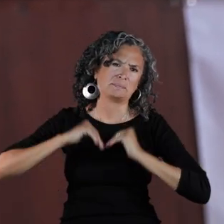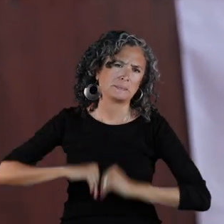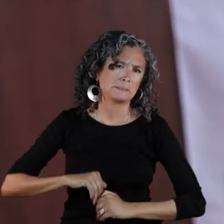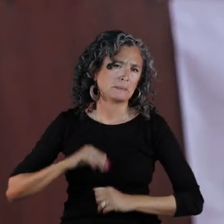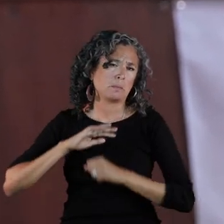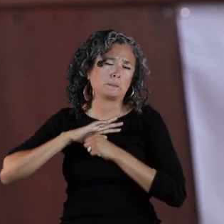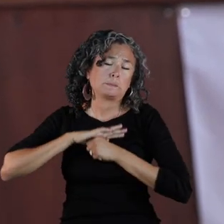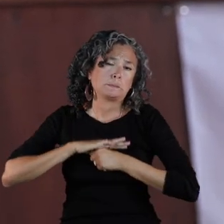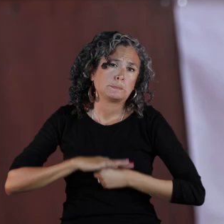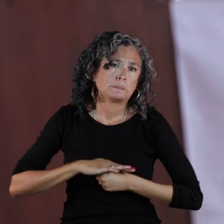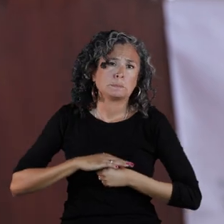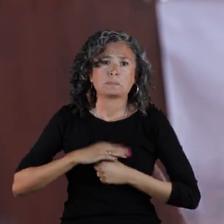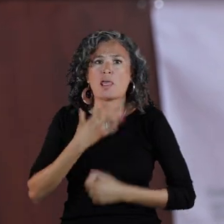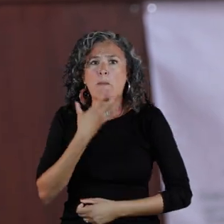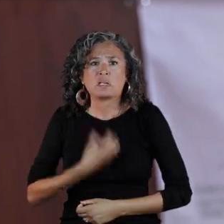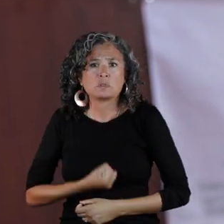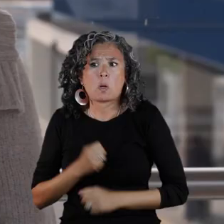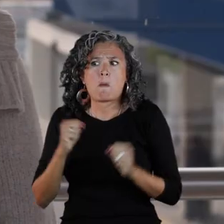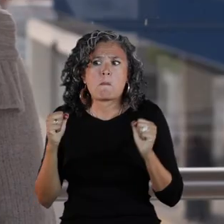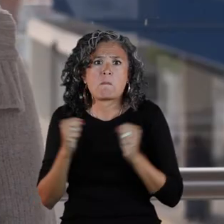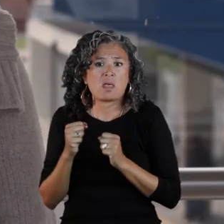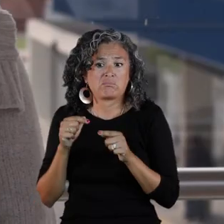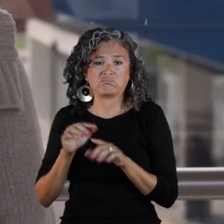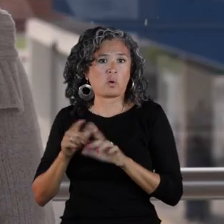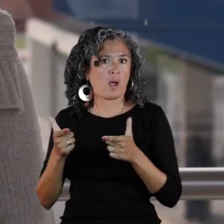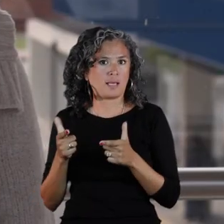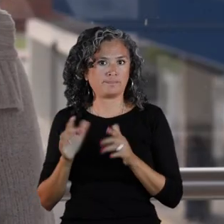autoestima por el piso, con depresión y con miedo.